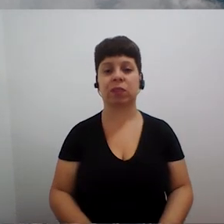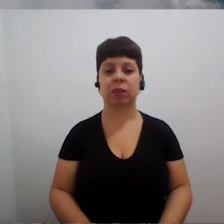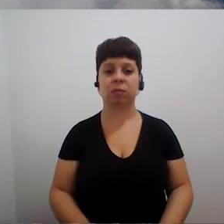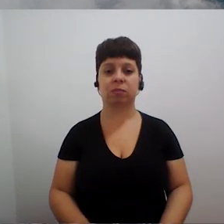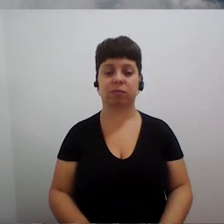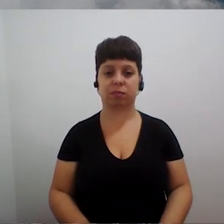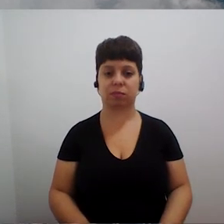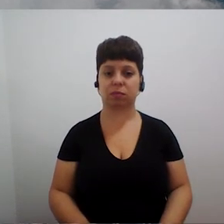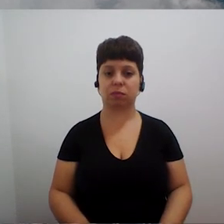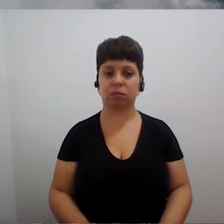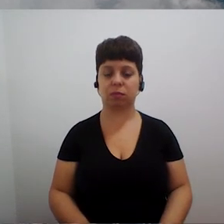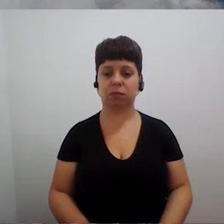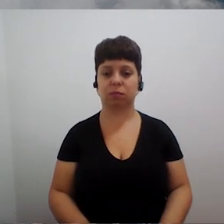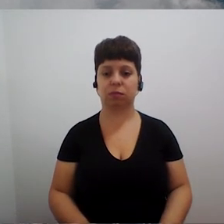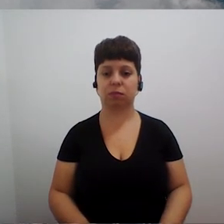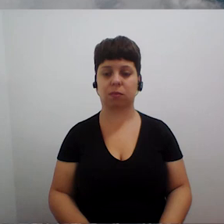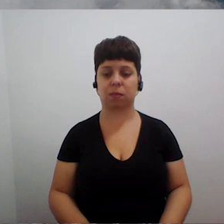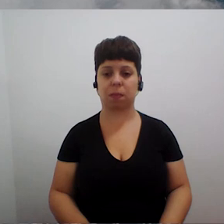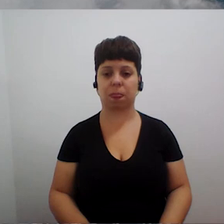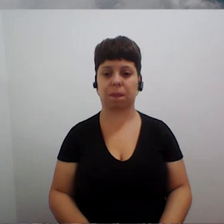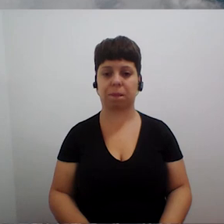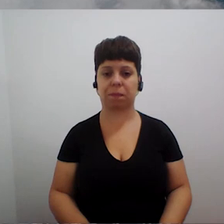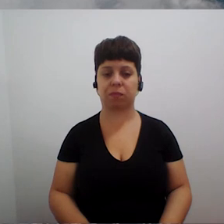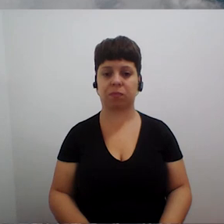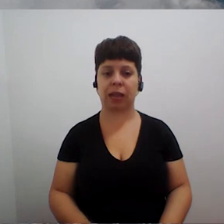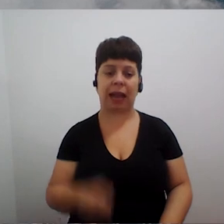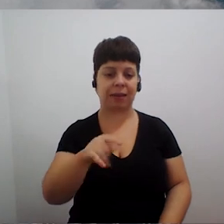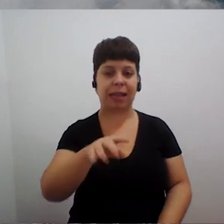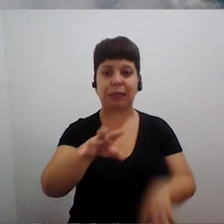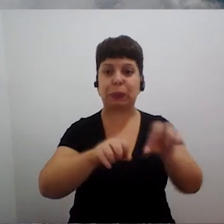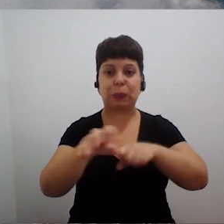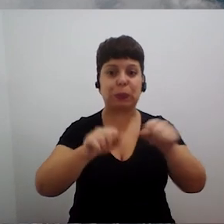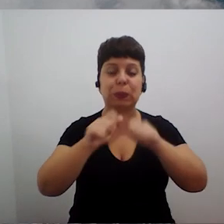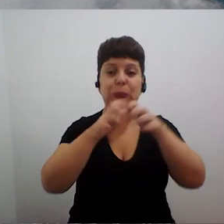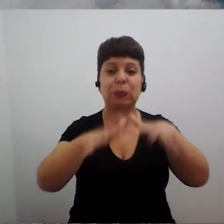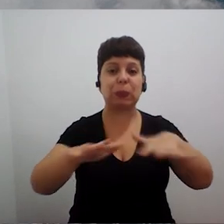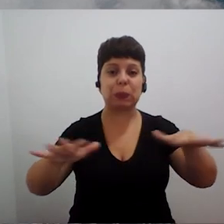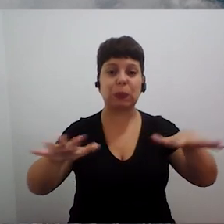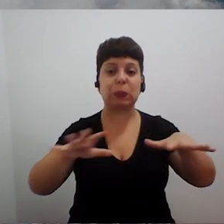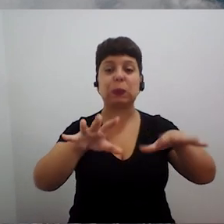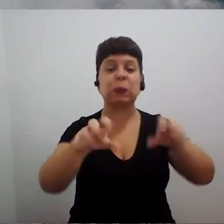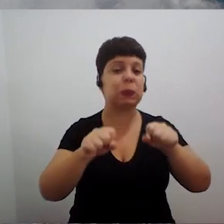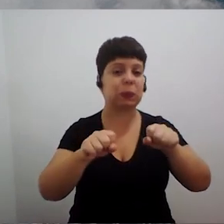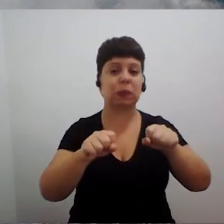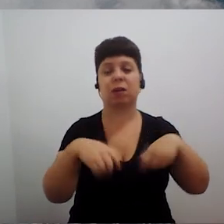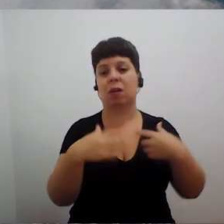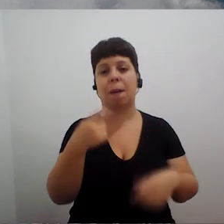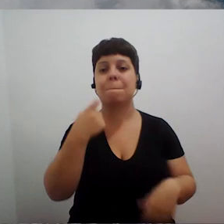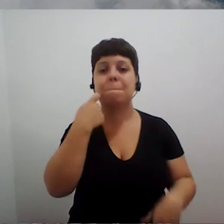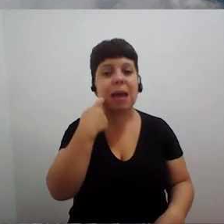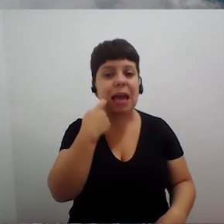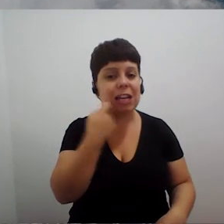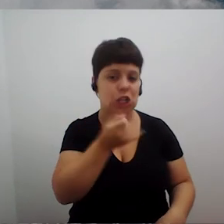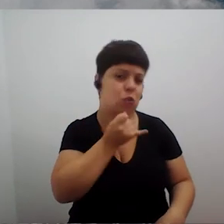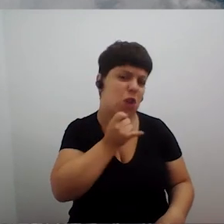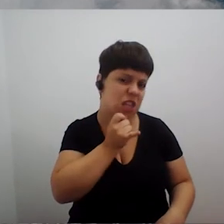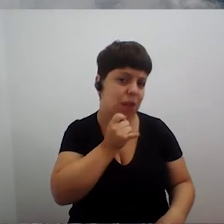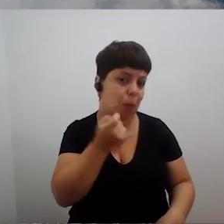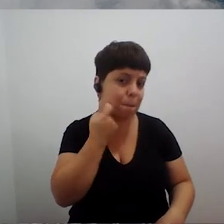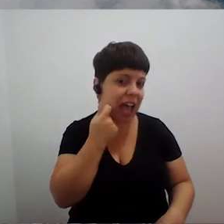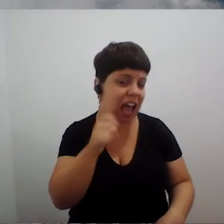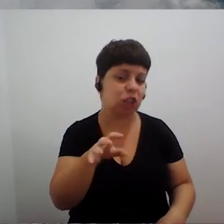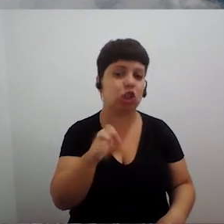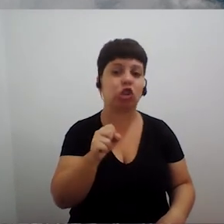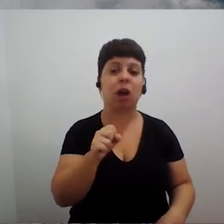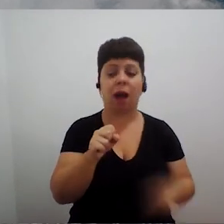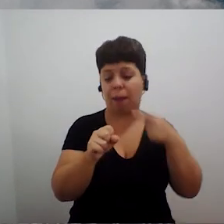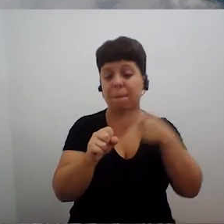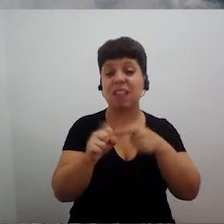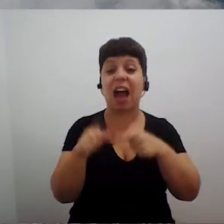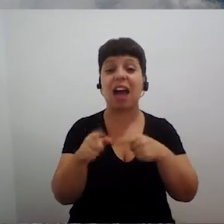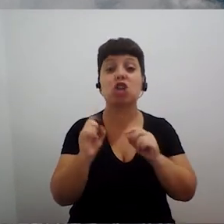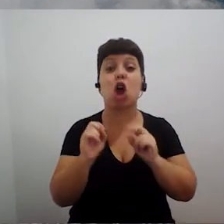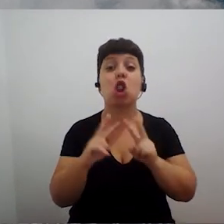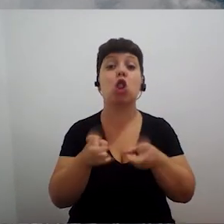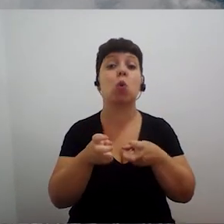tornar o oceano e tudo que dele procede, como os peixes por exemplo né apenas num objeto de